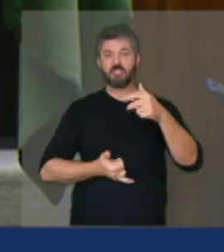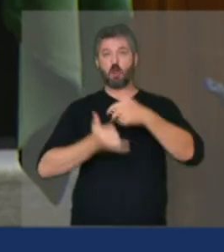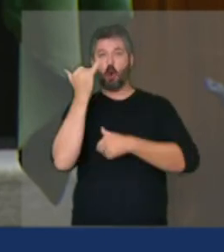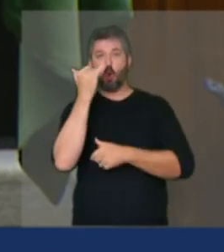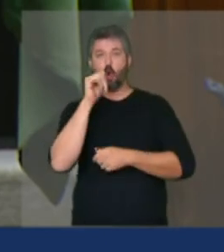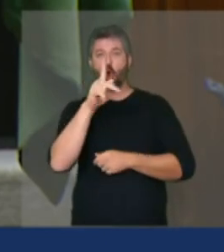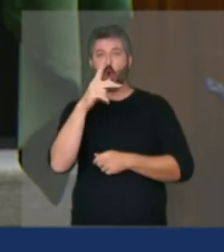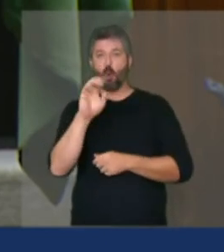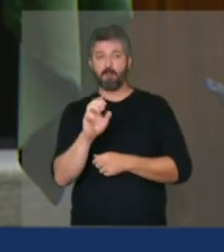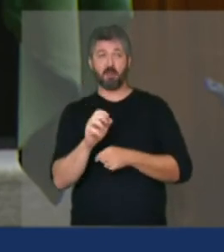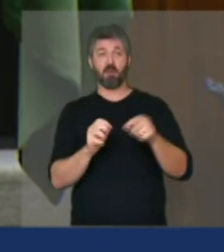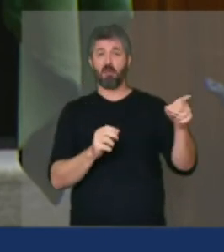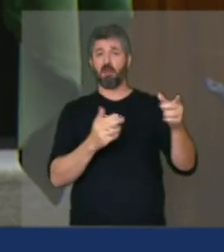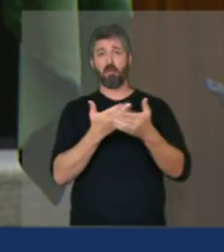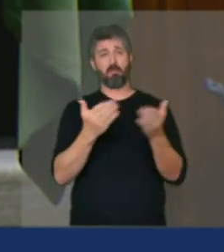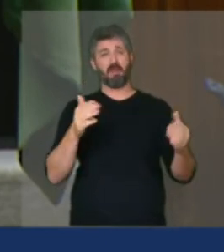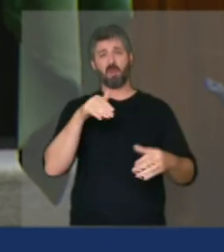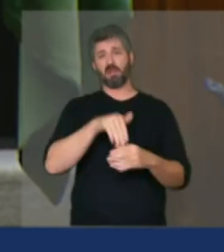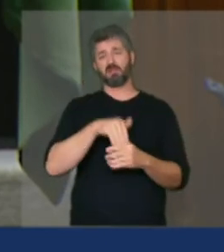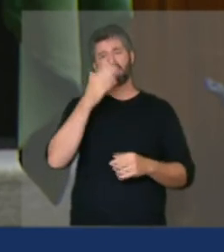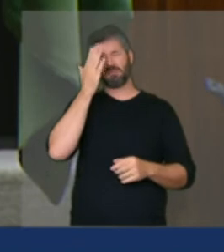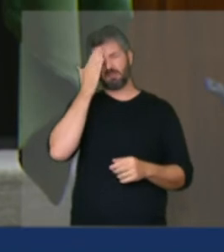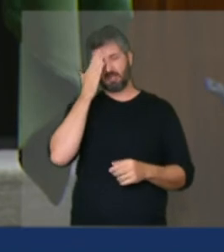PERDEU AS ELEIÇÕES PORQUE JOGOU O BRASIL NO BURACO. [SOA A CAMPAINHA]. MAS O PROBLEMA MAIOR, PRESIDENTE, EU PEÇO